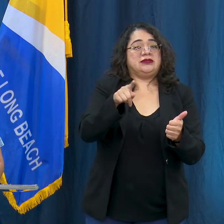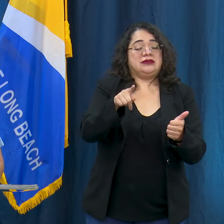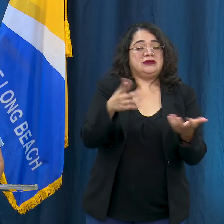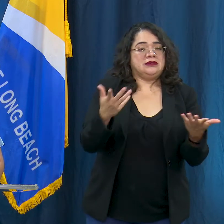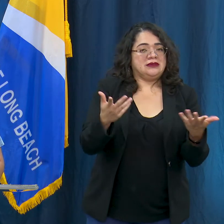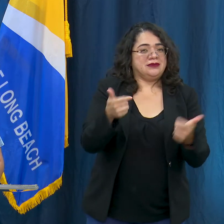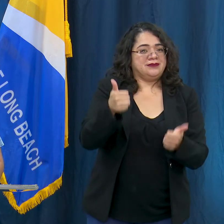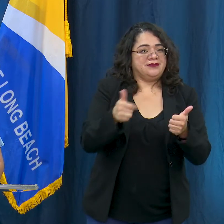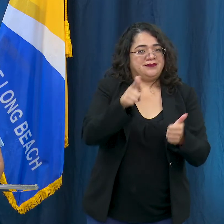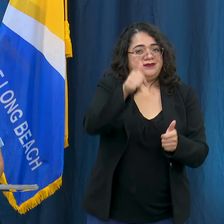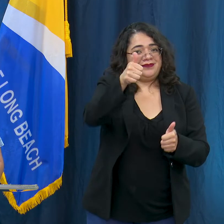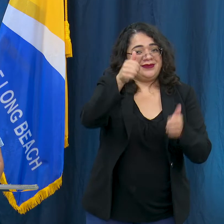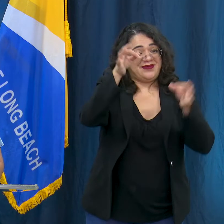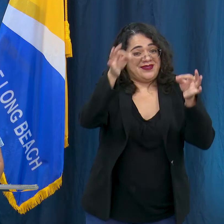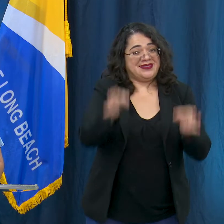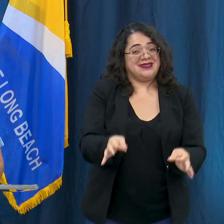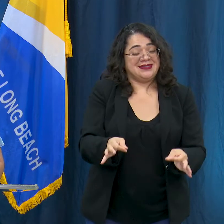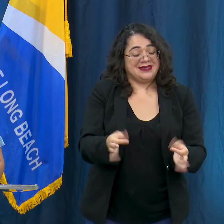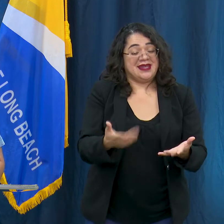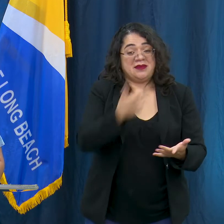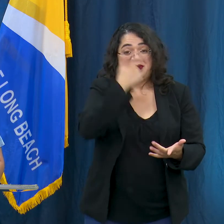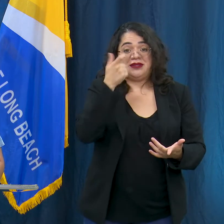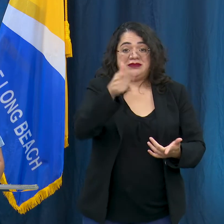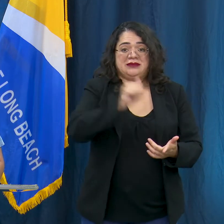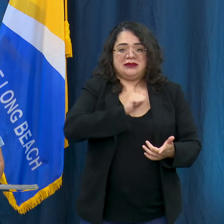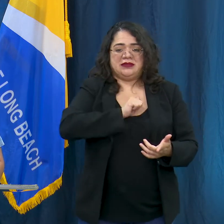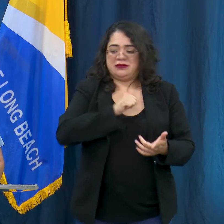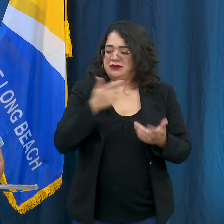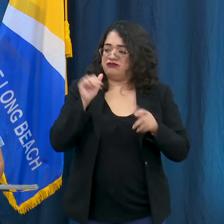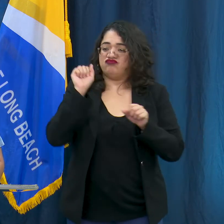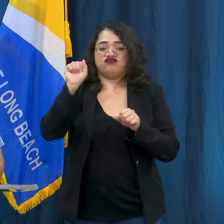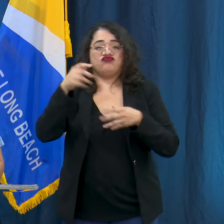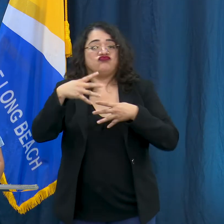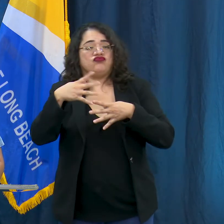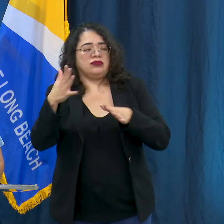Dada's a las personas con las que viven determinar SI assistir una protestin